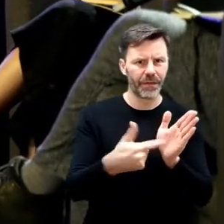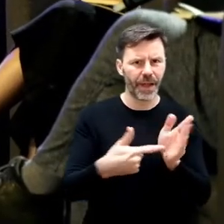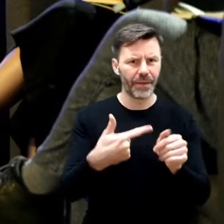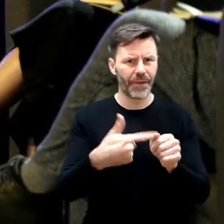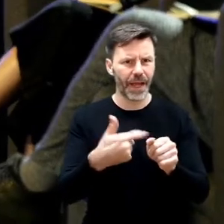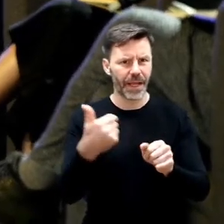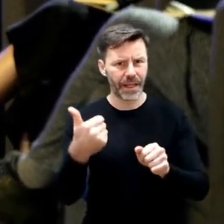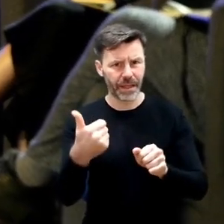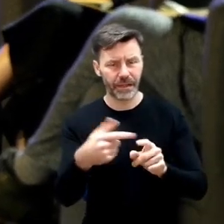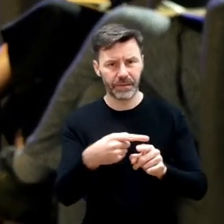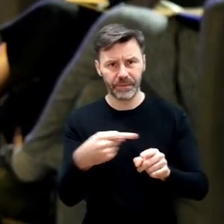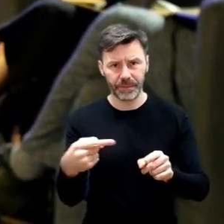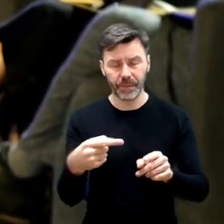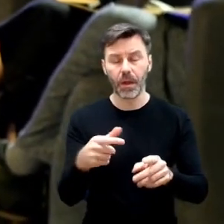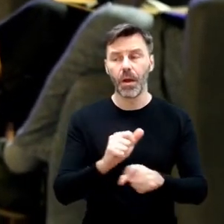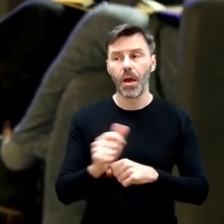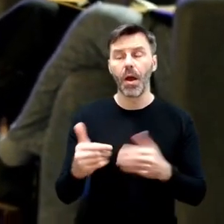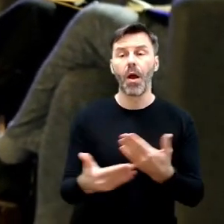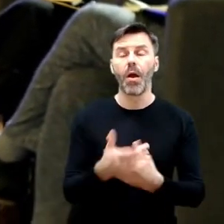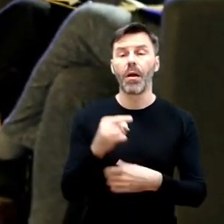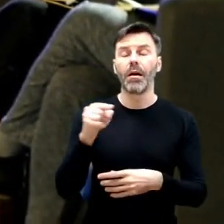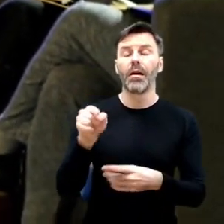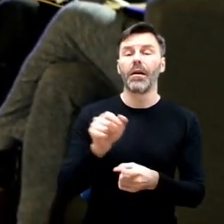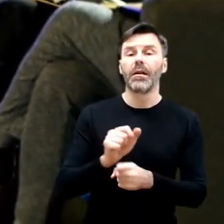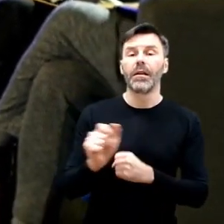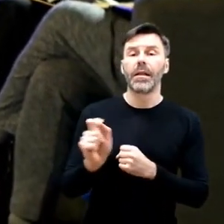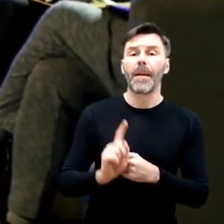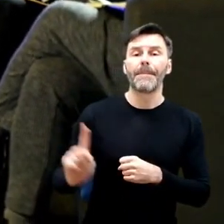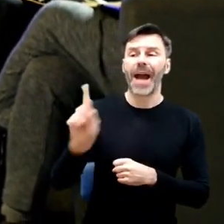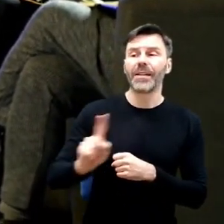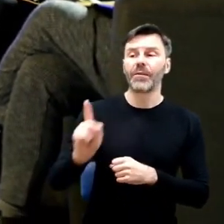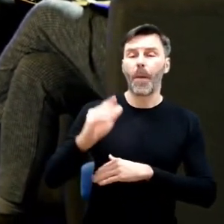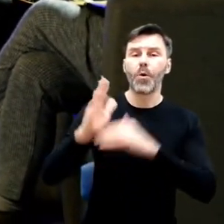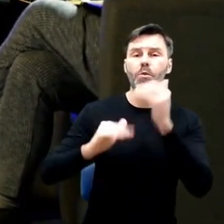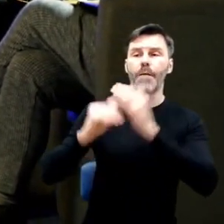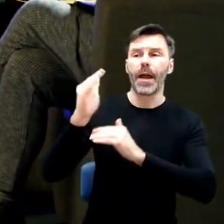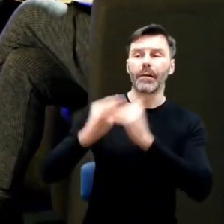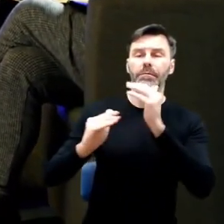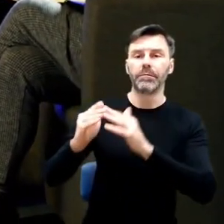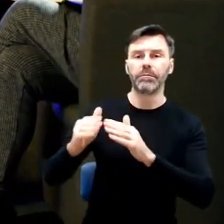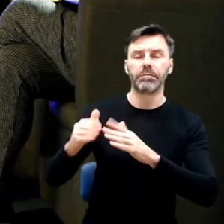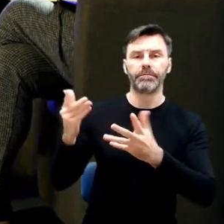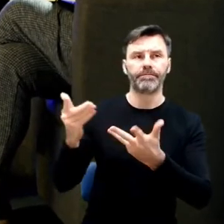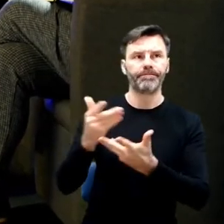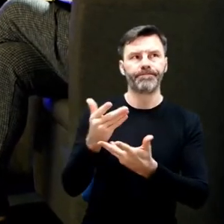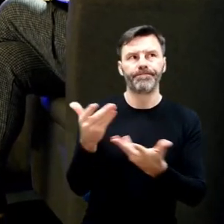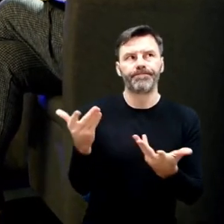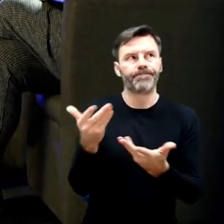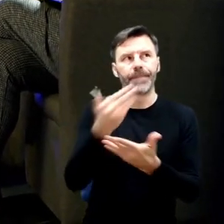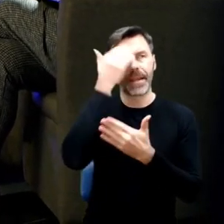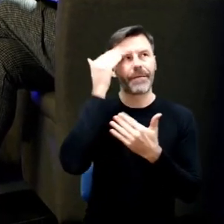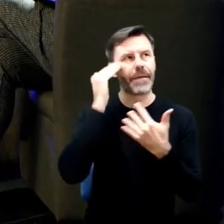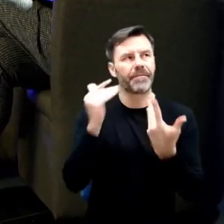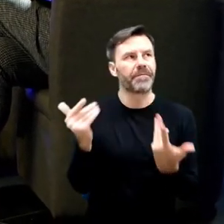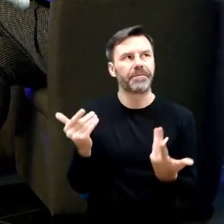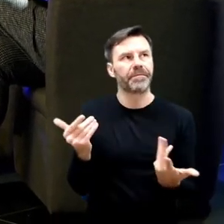że państwo realizując inwestycje w samorządach, nie wiem, polegając na dofinansowaniu rzędu 40%